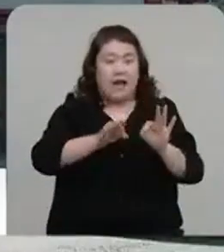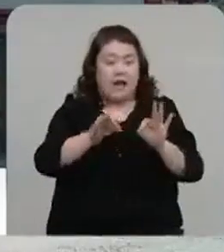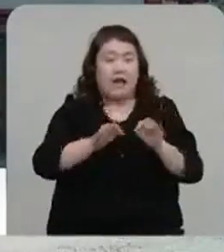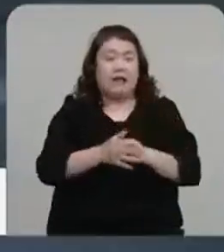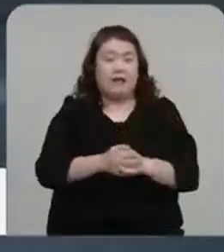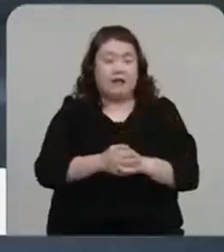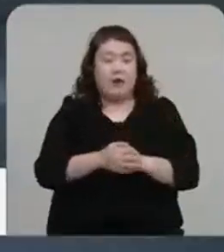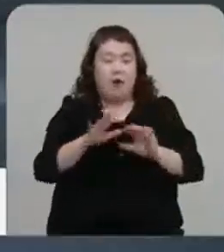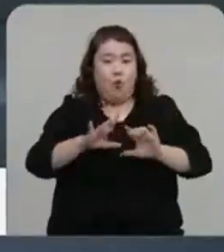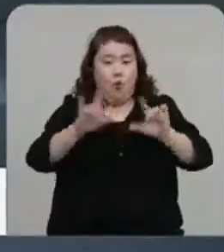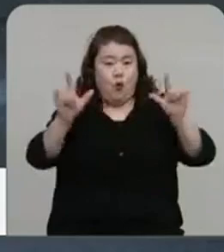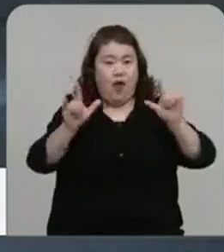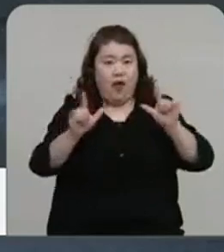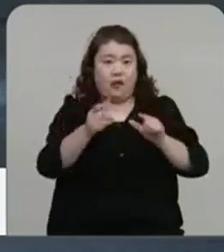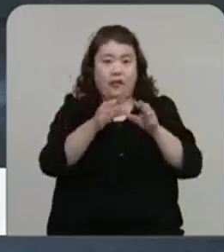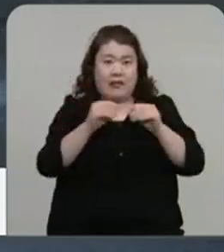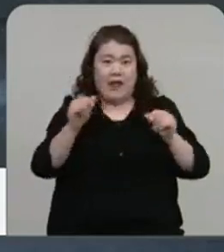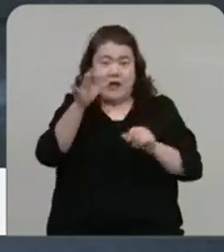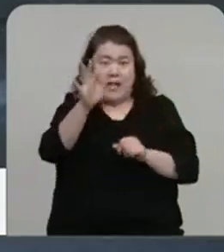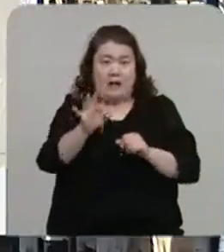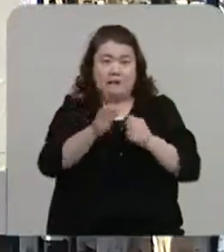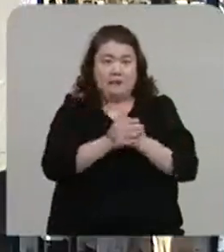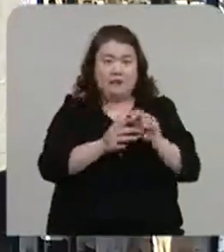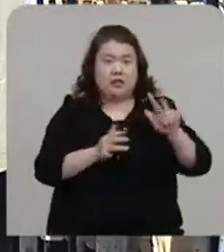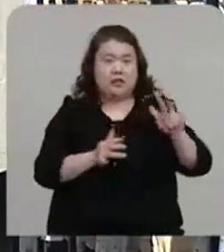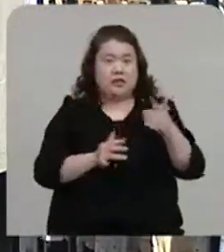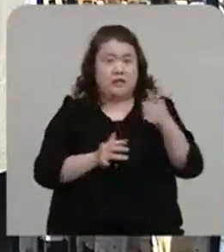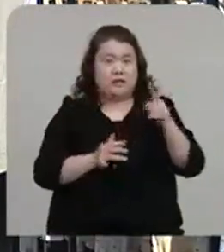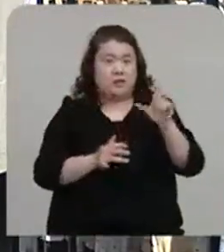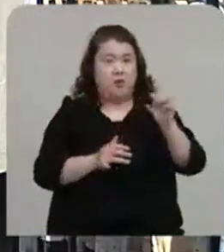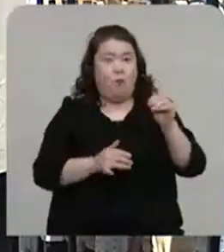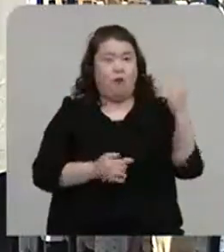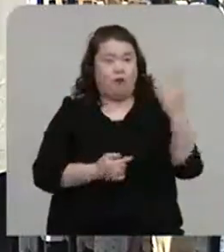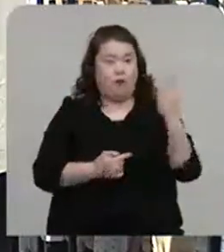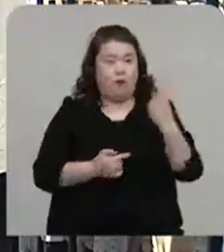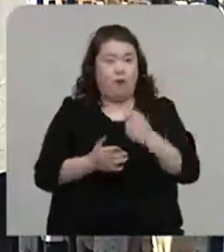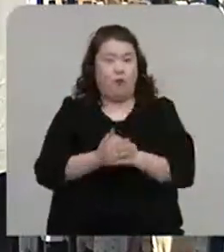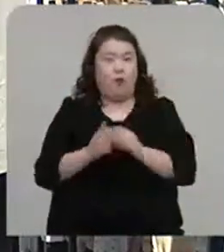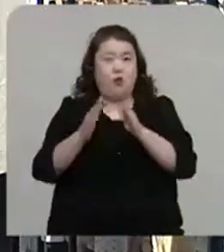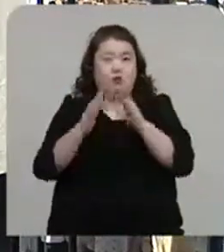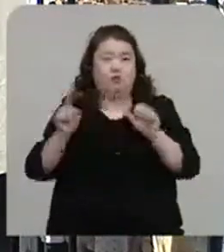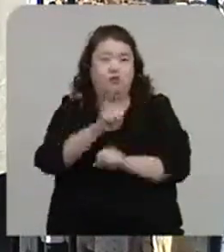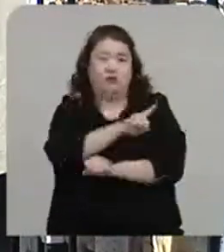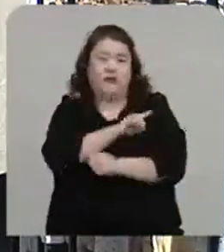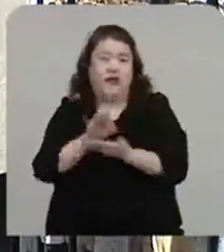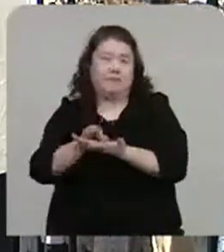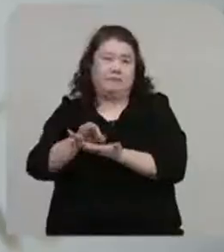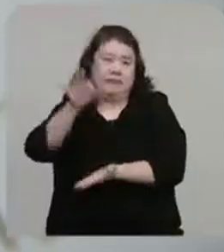올해 공시가는 제곱미터당 715만 천 원으로 전북에서 가장 비쌉니다.